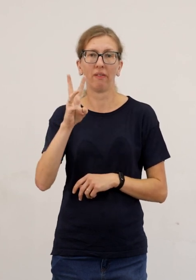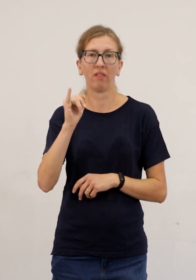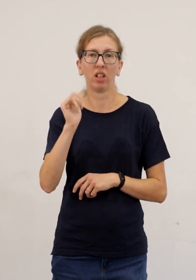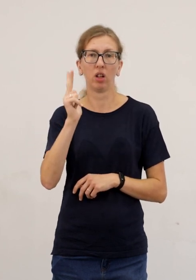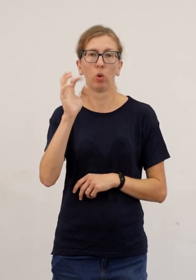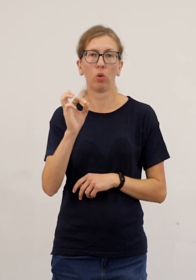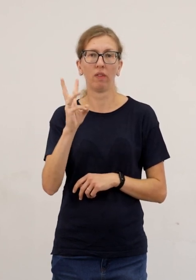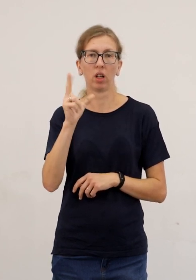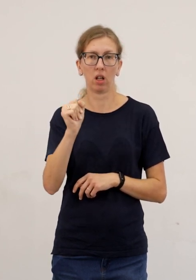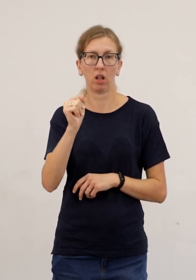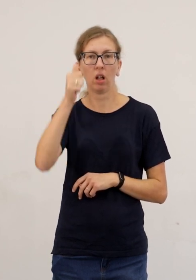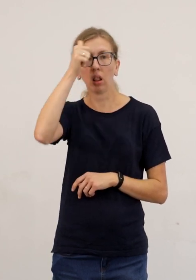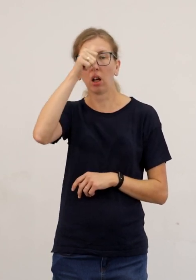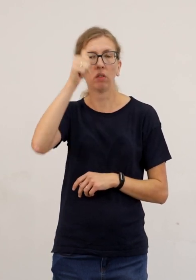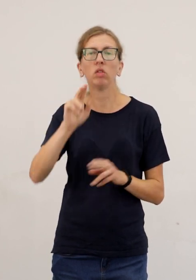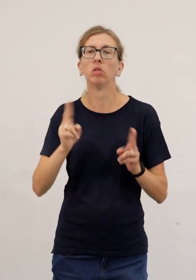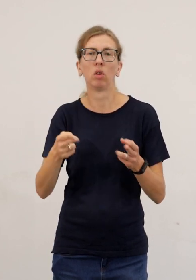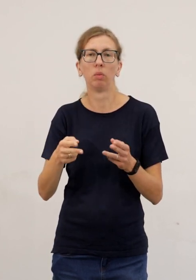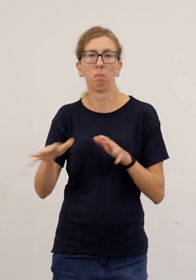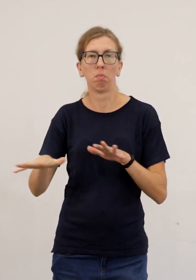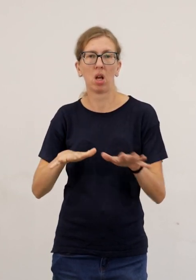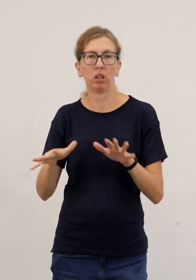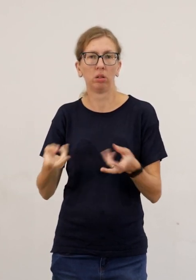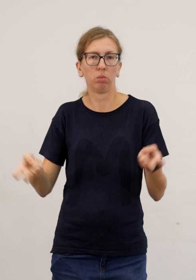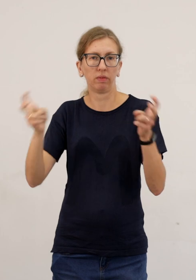„Ludwikówka” nazwę swą wzięła od miejsca